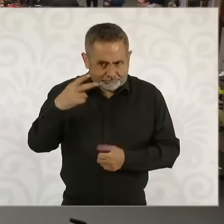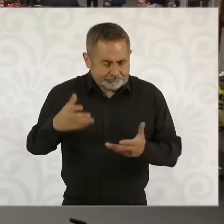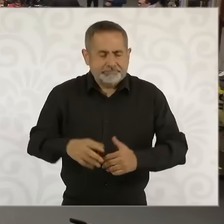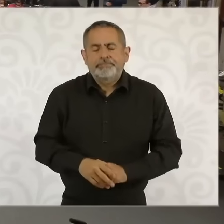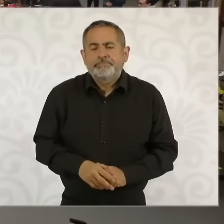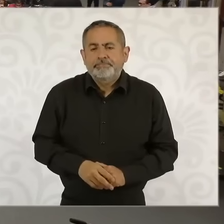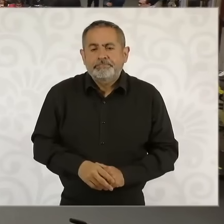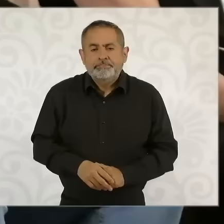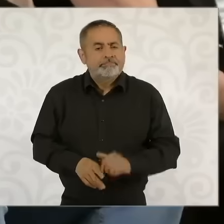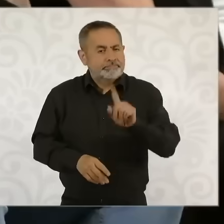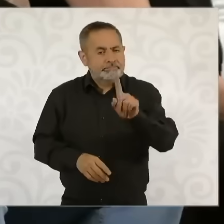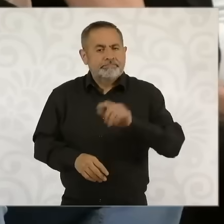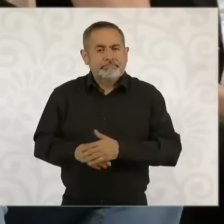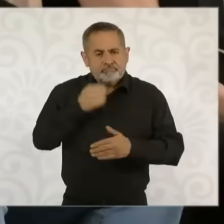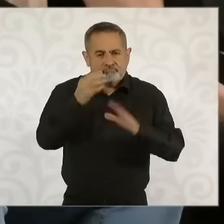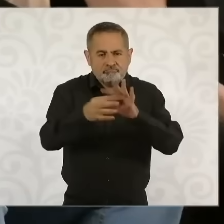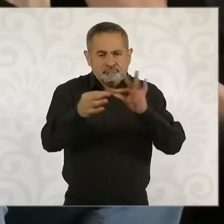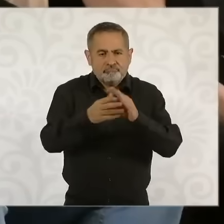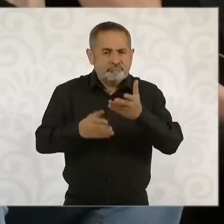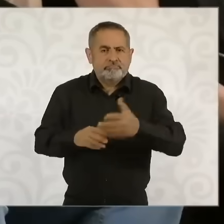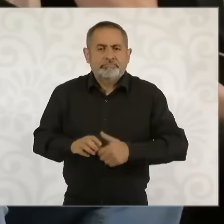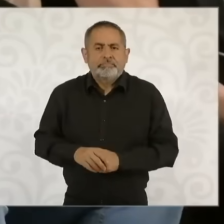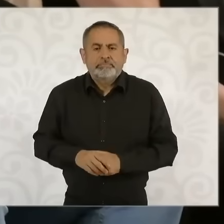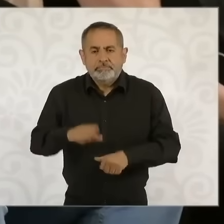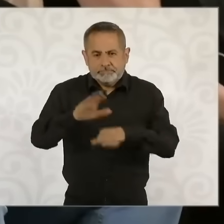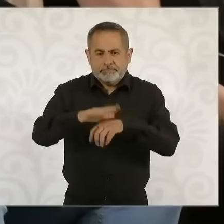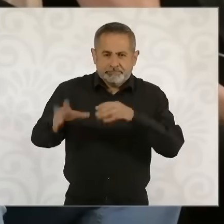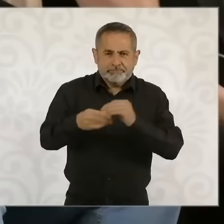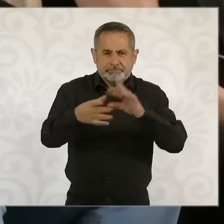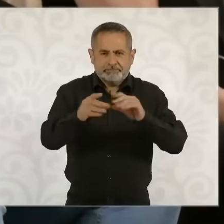Primero que nada, bueno, me gustaría este complementar un poco lo de la estrategia de